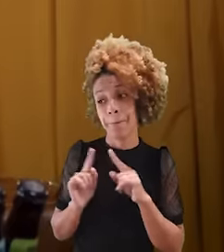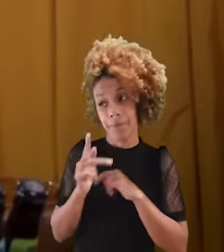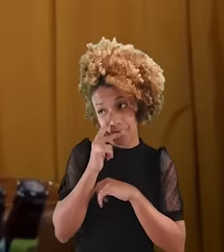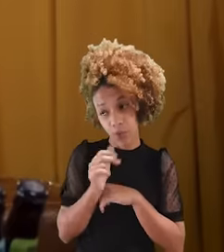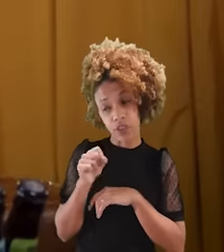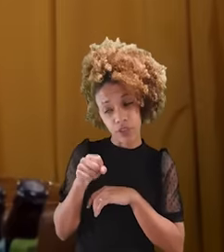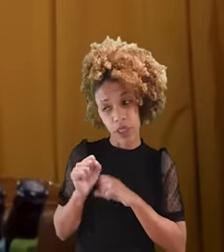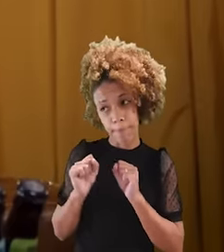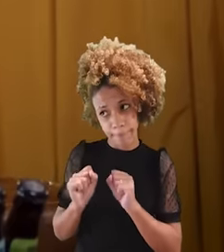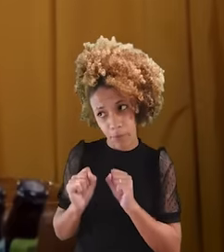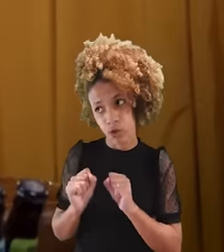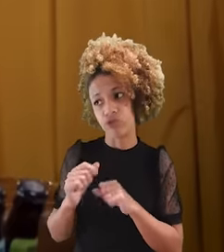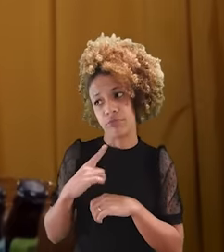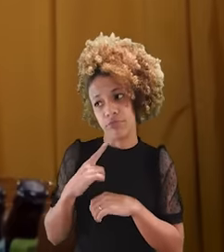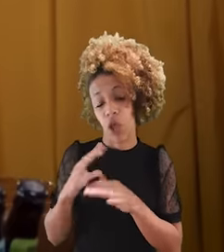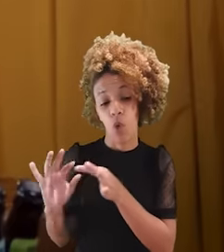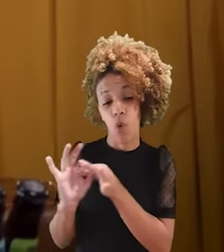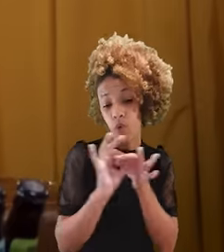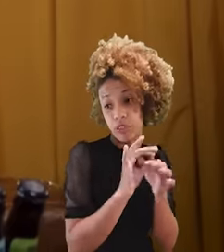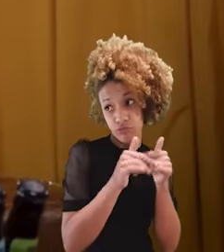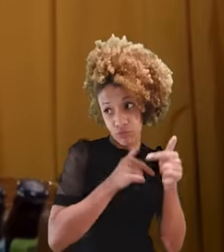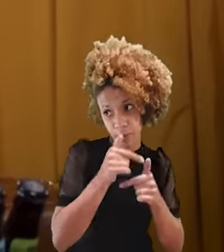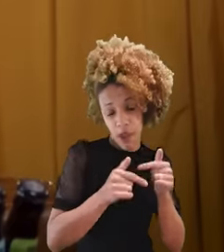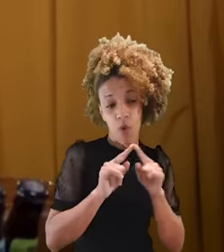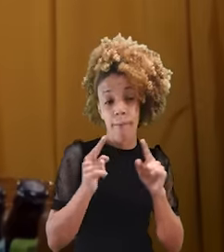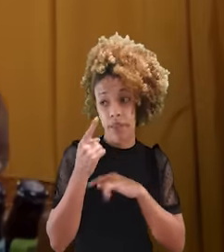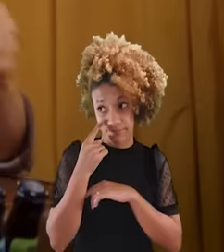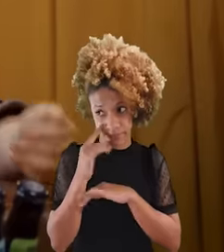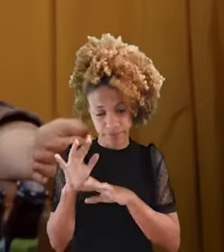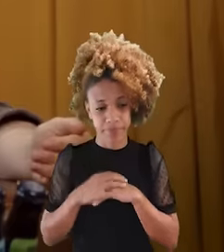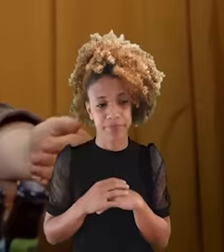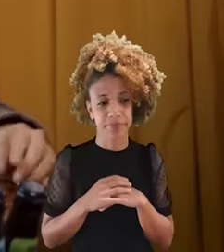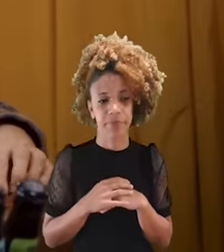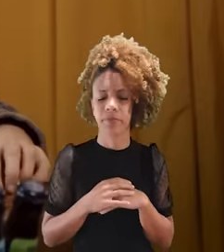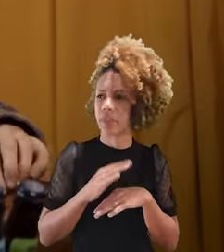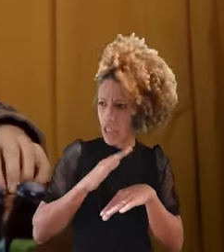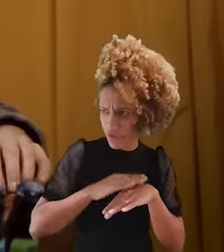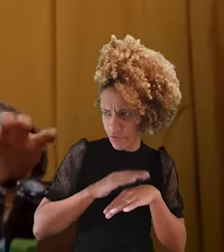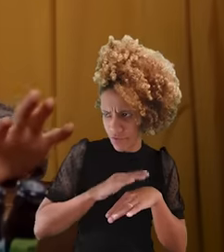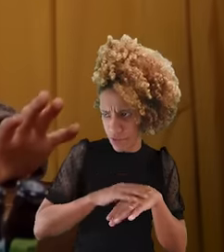que pode refletir com em relação a trabalho aí vamos voltar lá eu fiz e também o fato de